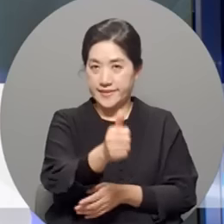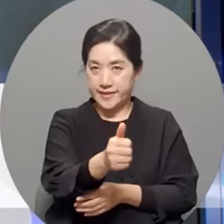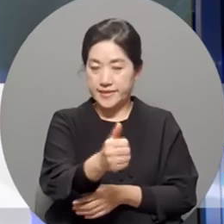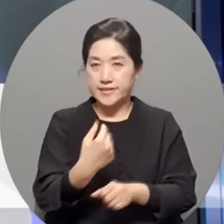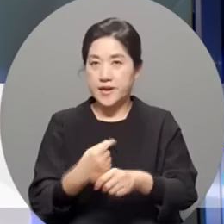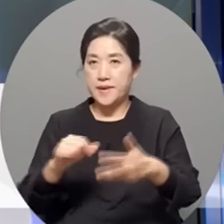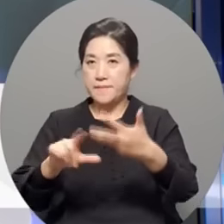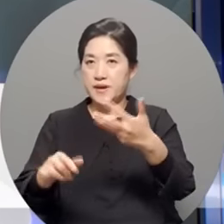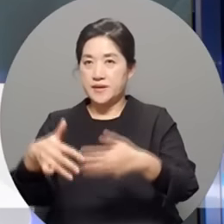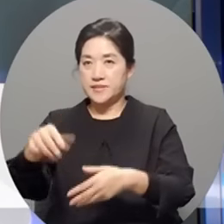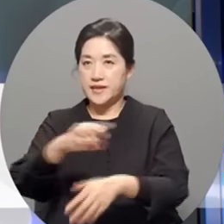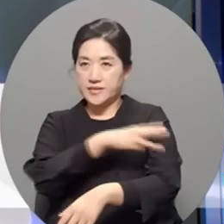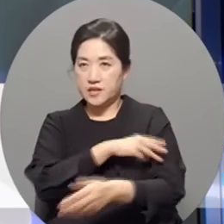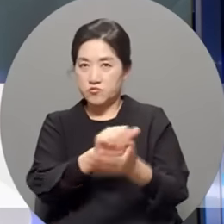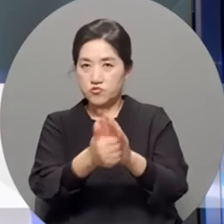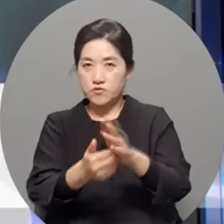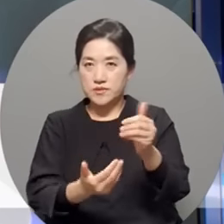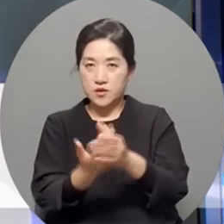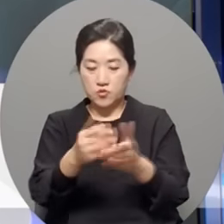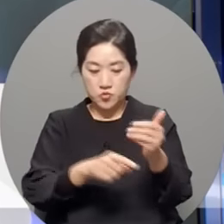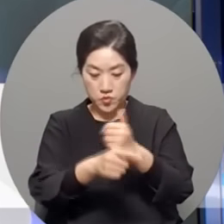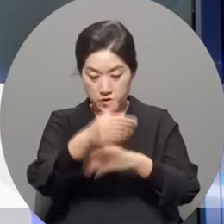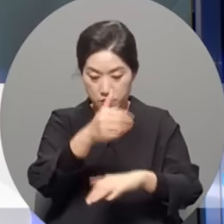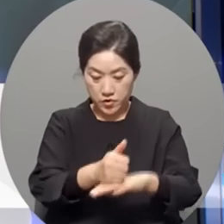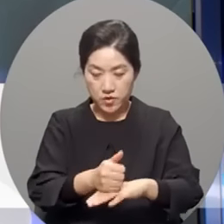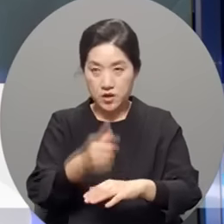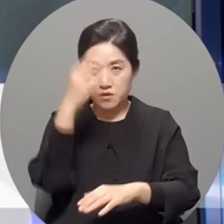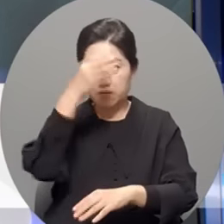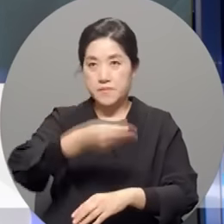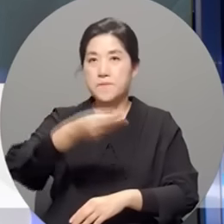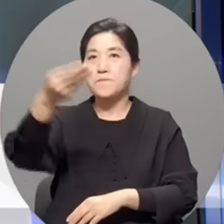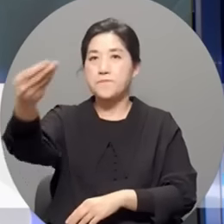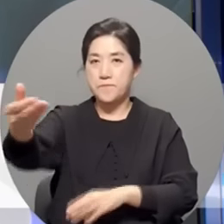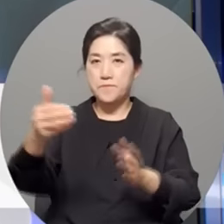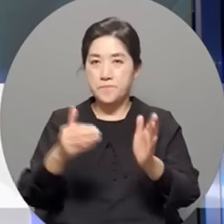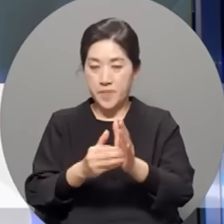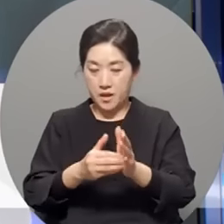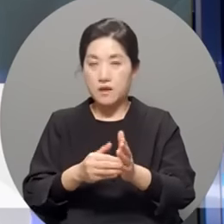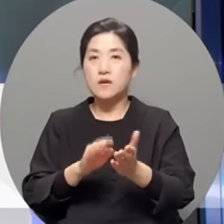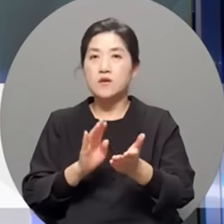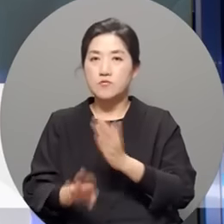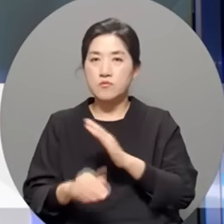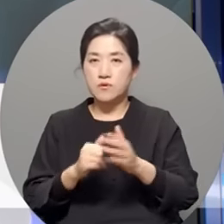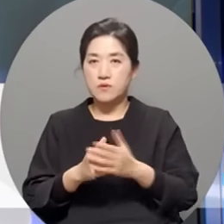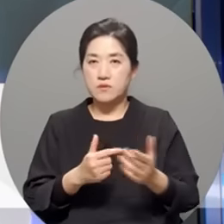(앵커) 박정훈 전 해병대 수사단장은 지난해 8월 채 상병 순직 사건의 조사